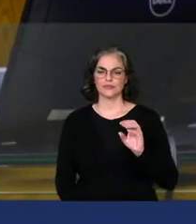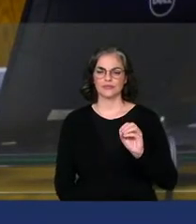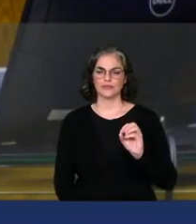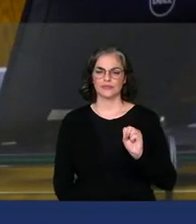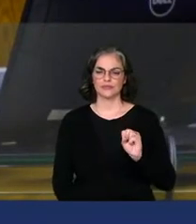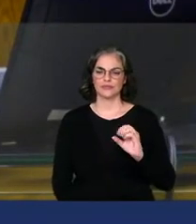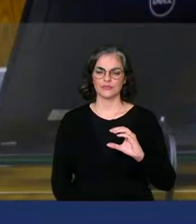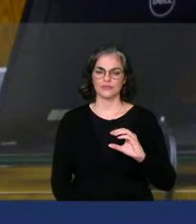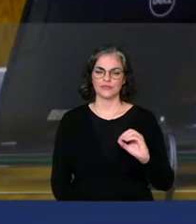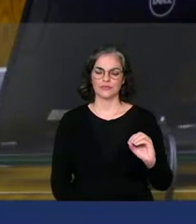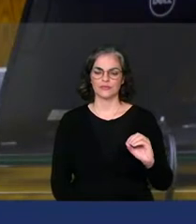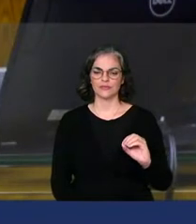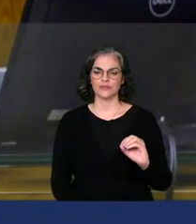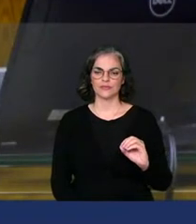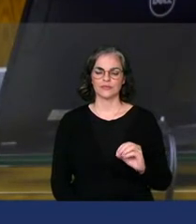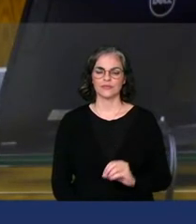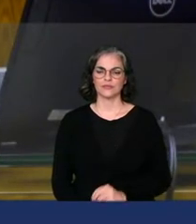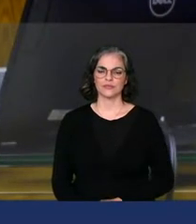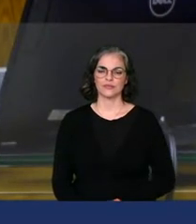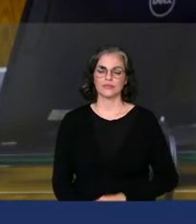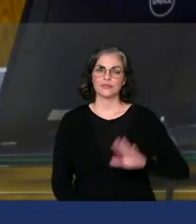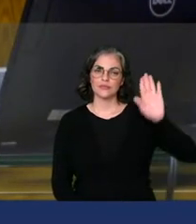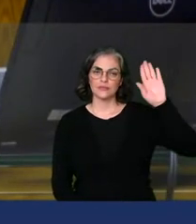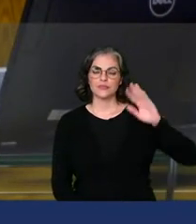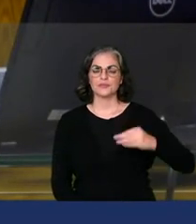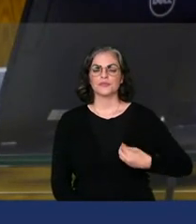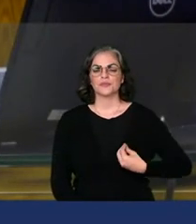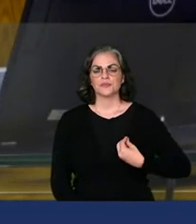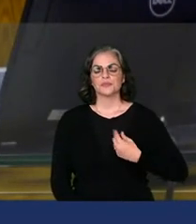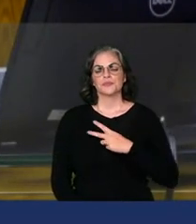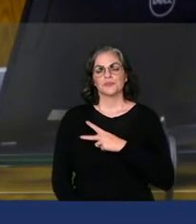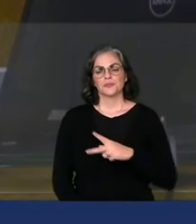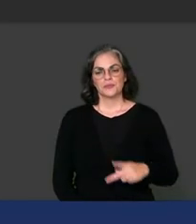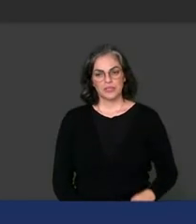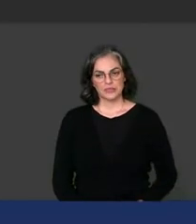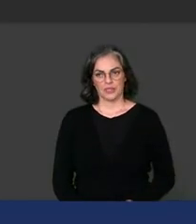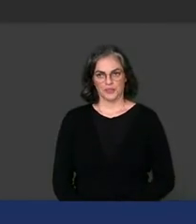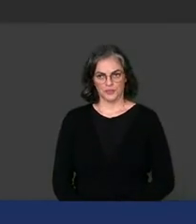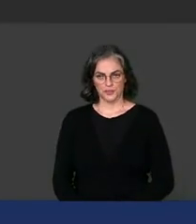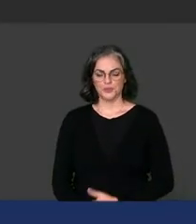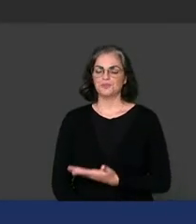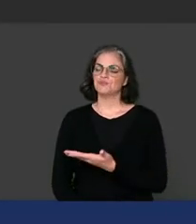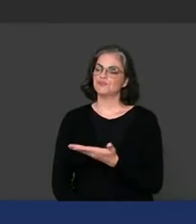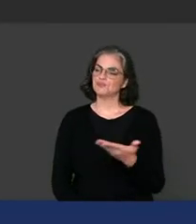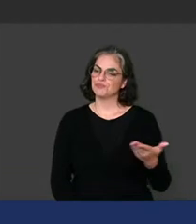LIDERANÇA DO PL, DEPUTADO BOSCO COSTA. [DEPUTADA]: PRESIDENTE, O RELATOR... [DEPUTADO]: SENHOR PRESIDENTE, SENHORAS